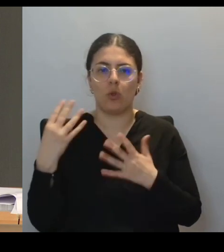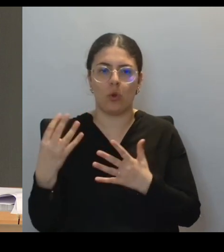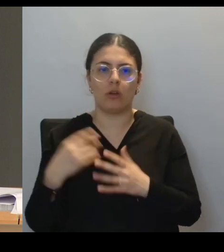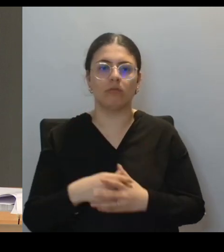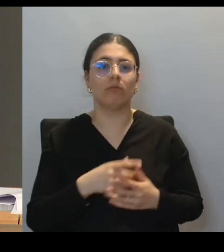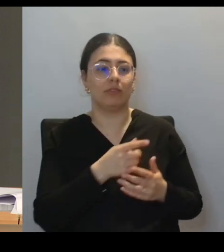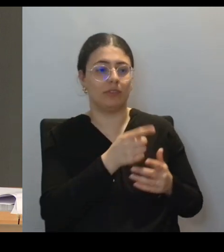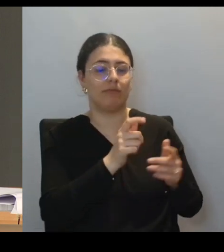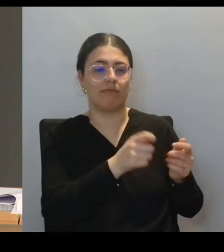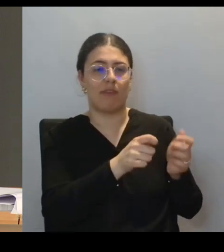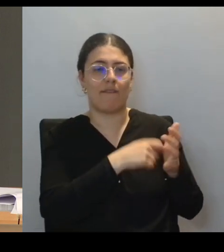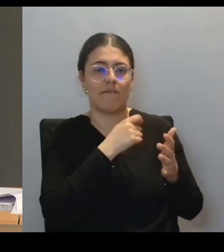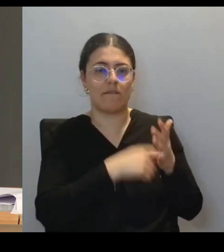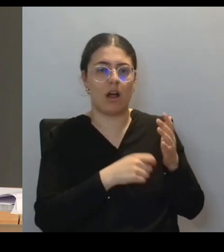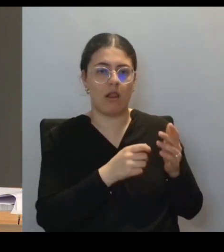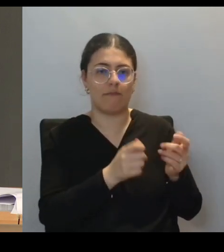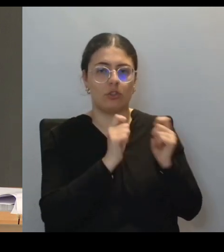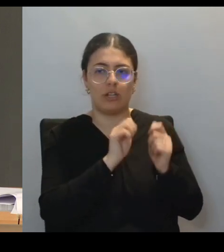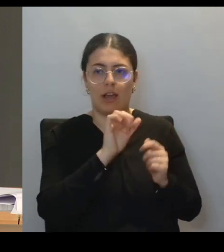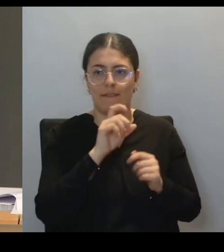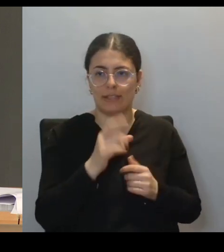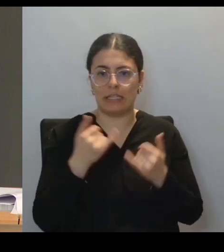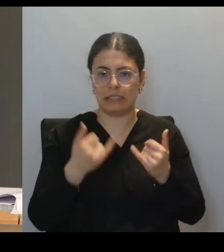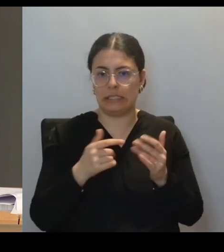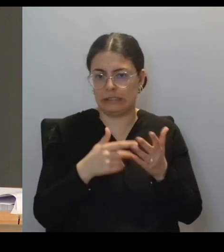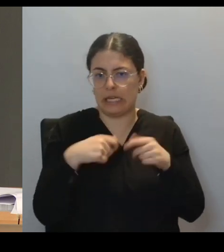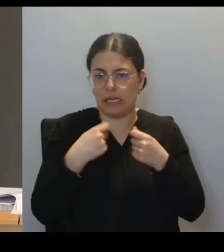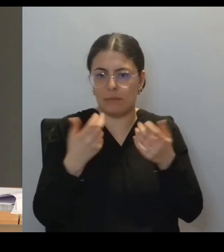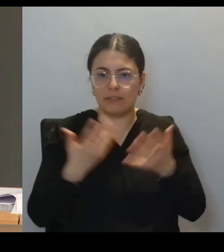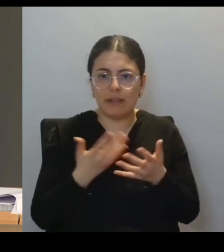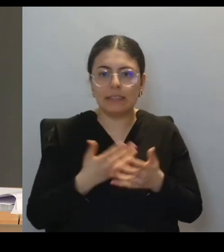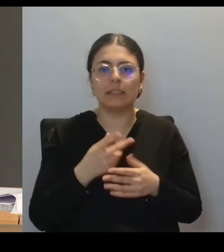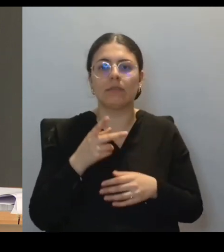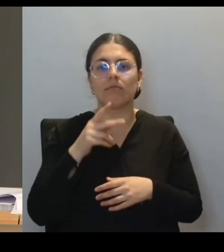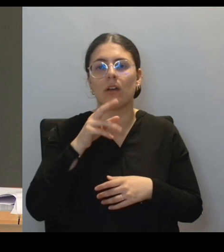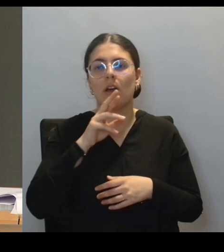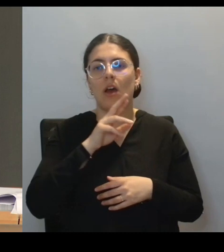Herr Abgeordneter Robert Eschricht abgegeben 137 ungültig eine Ja 17